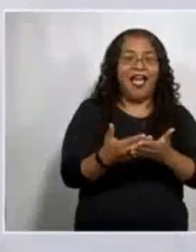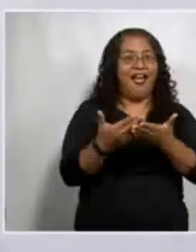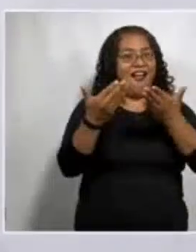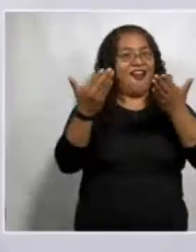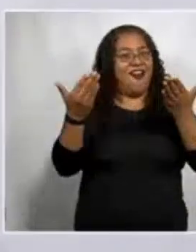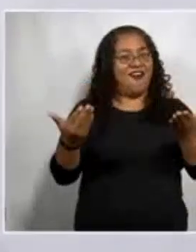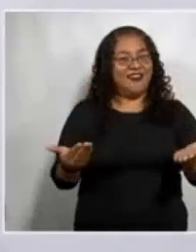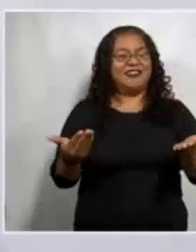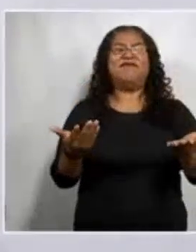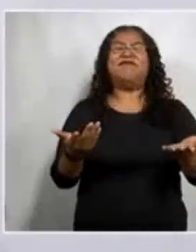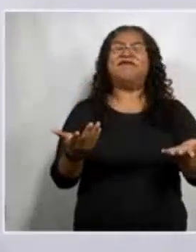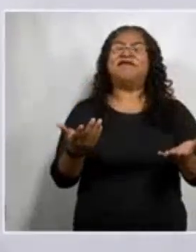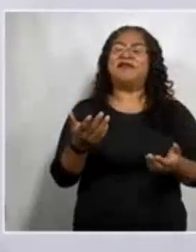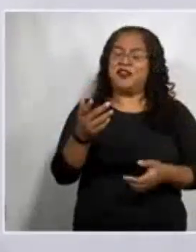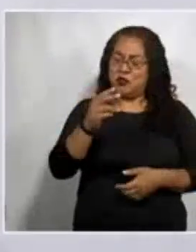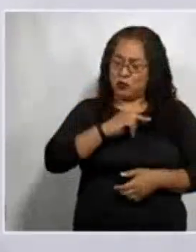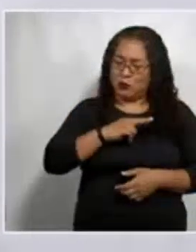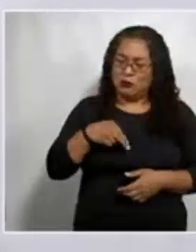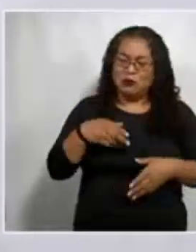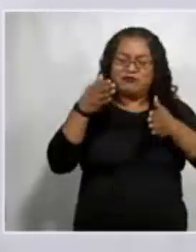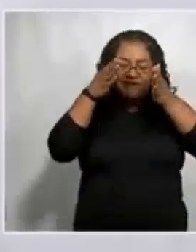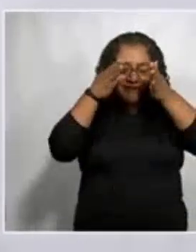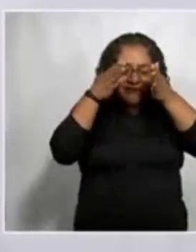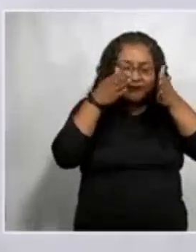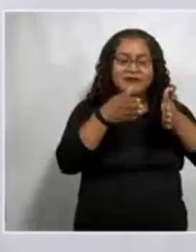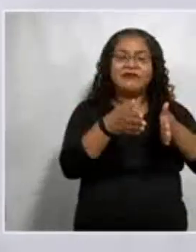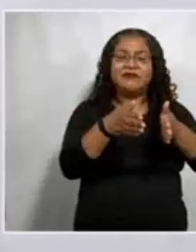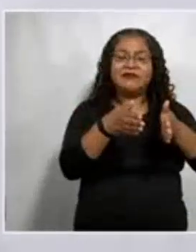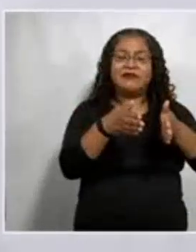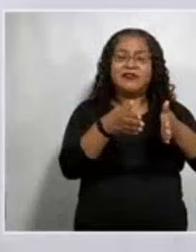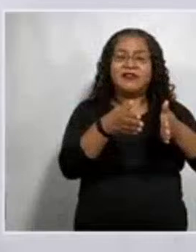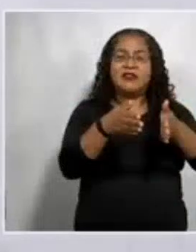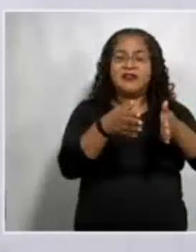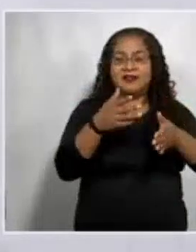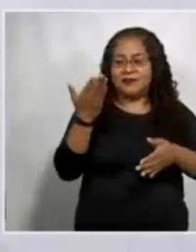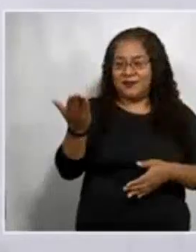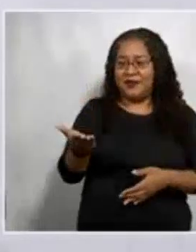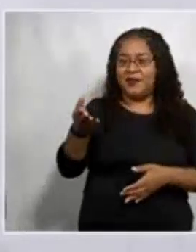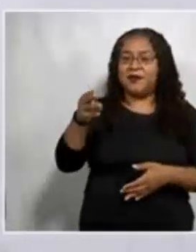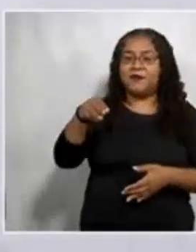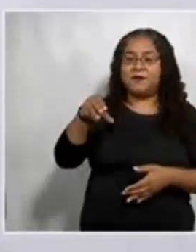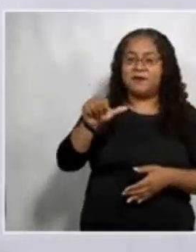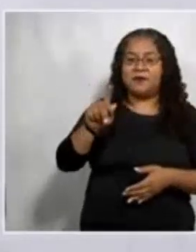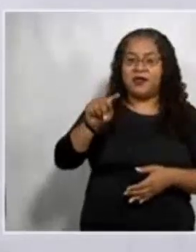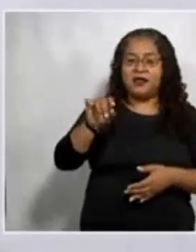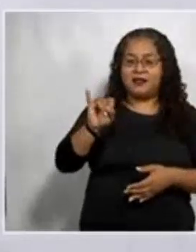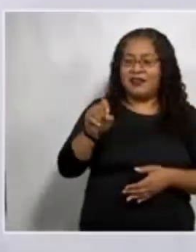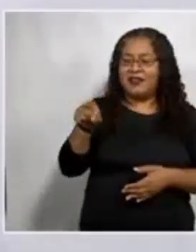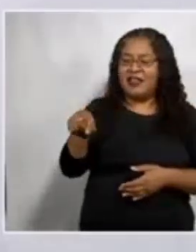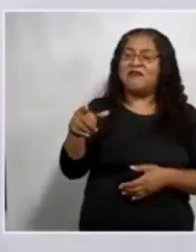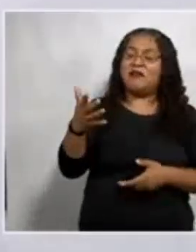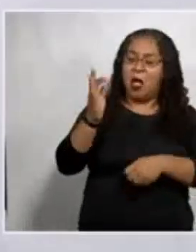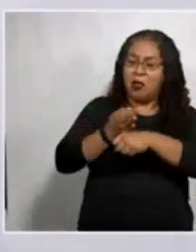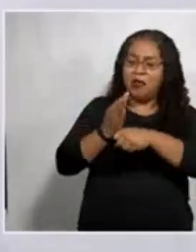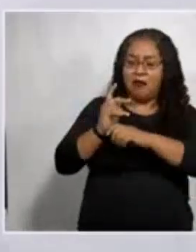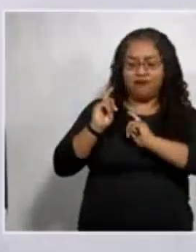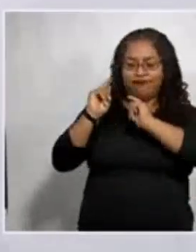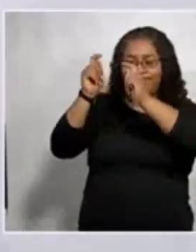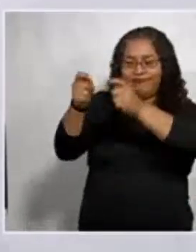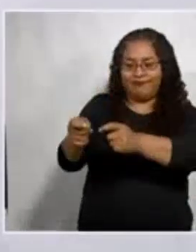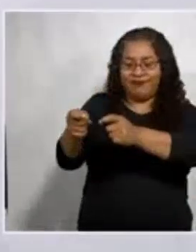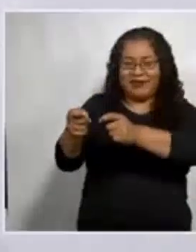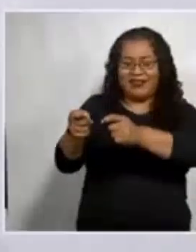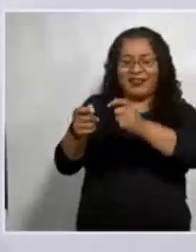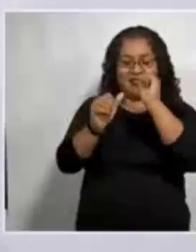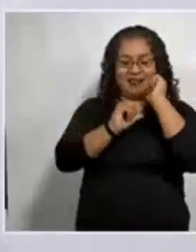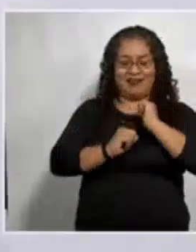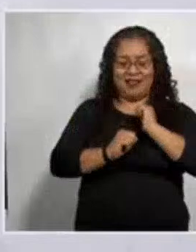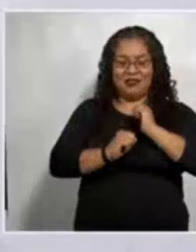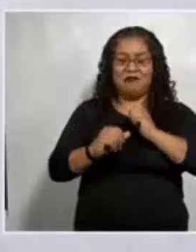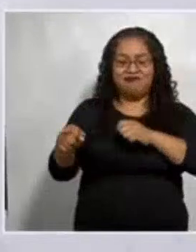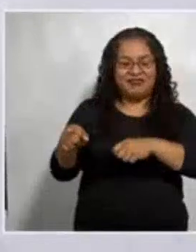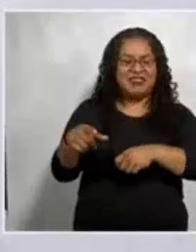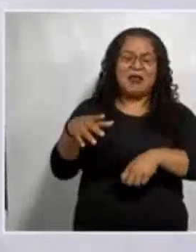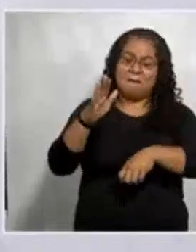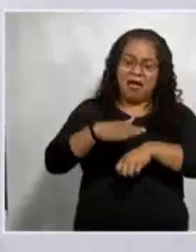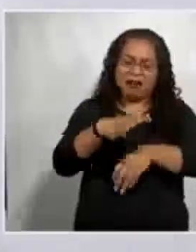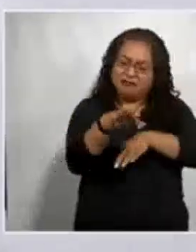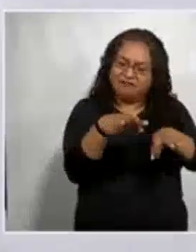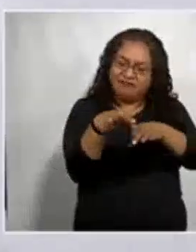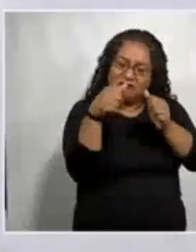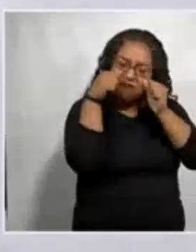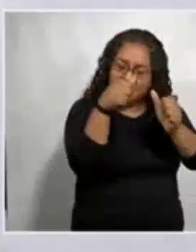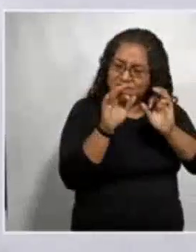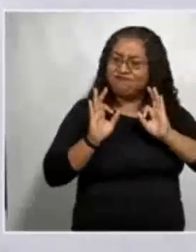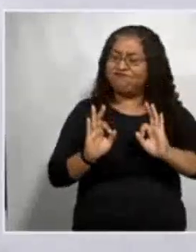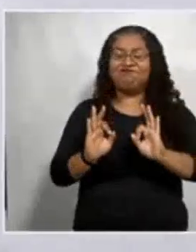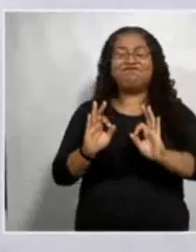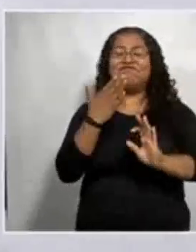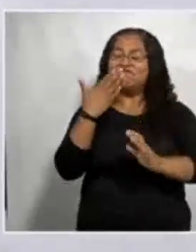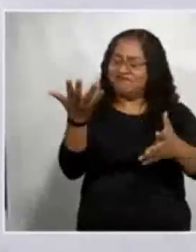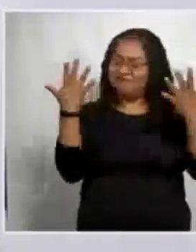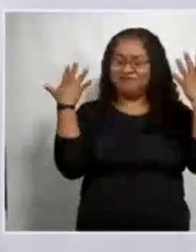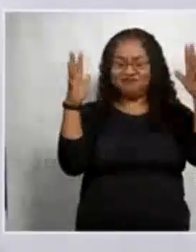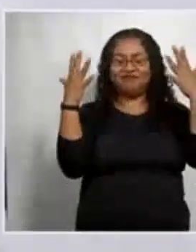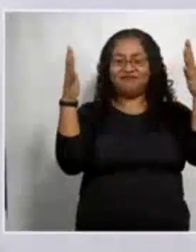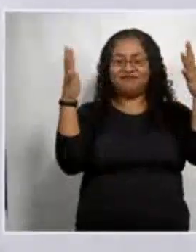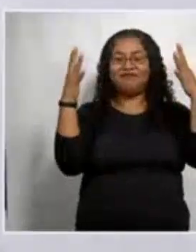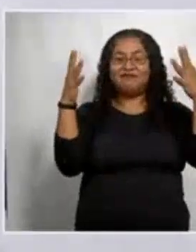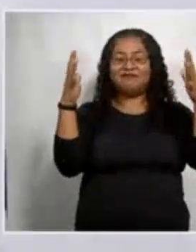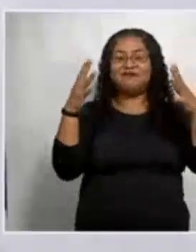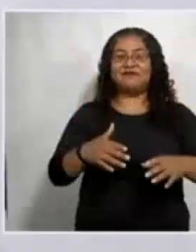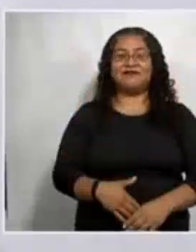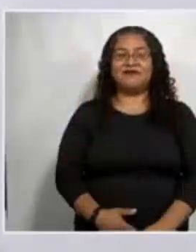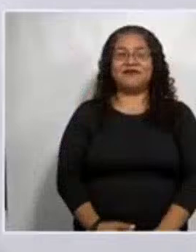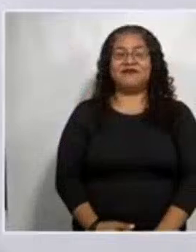estamos dedicados y Martí está haciendo un gran trabajo al frente del ISE. Estamos empeñados